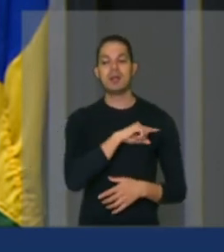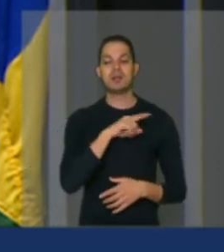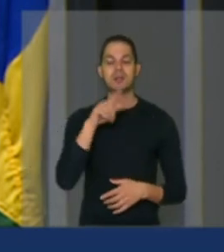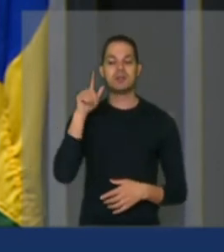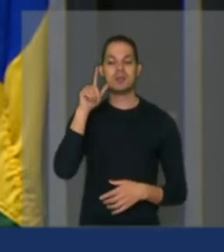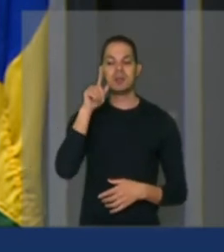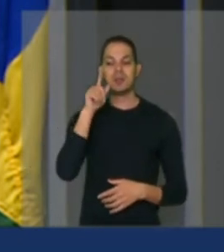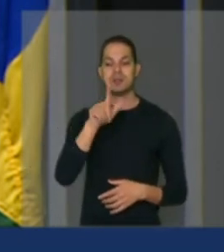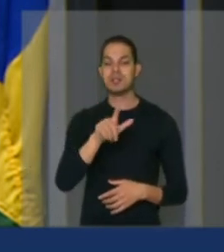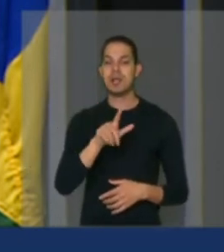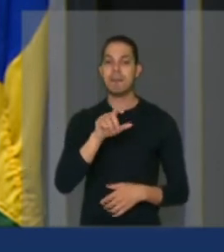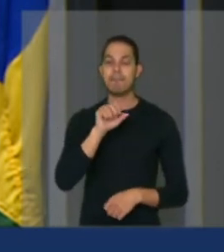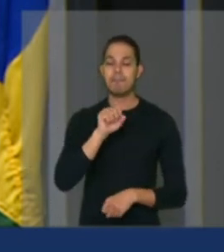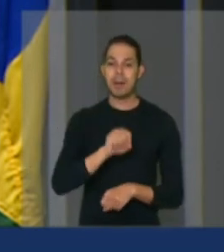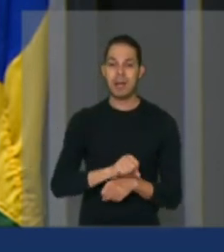POSSA COLOCAR UM FREIO EM QUEM